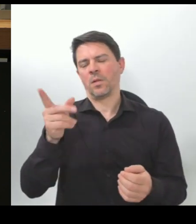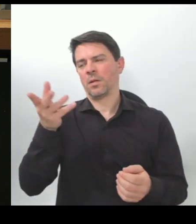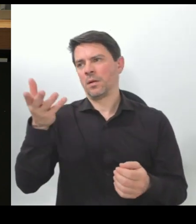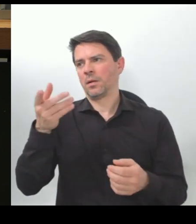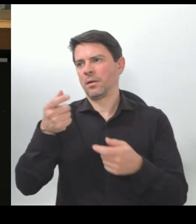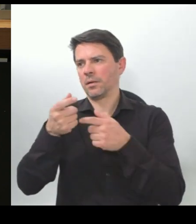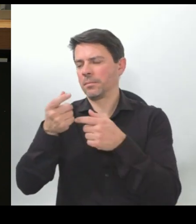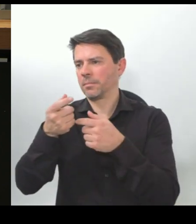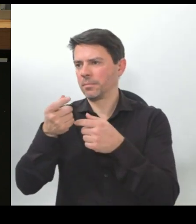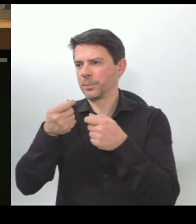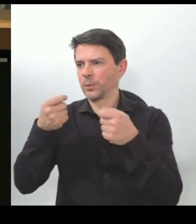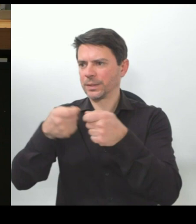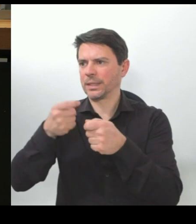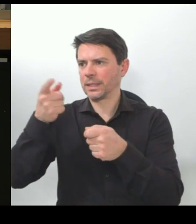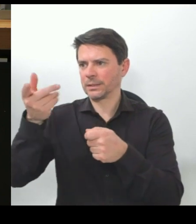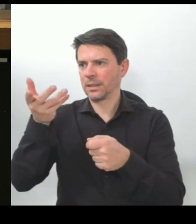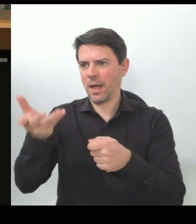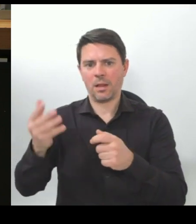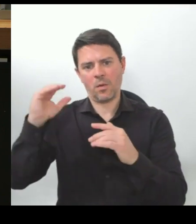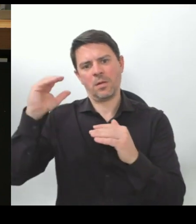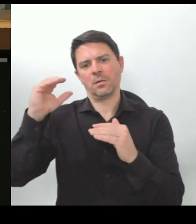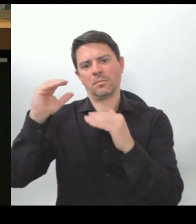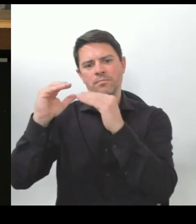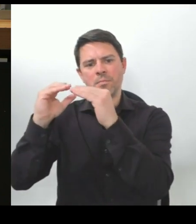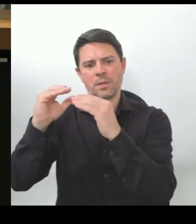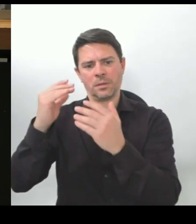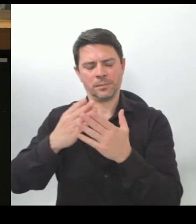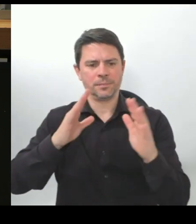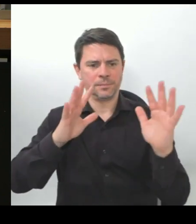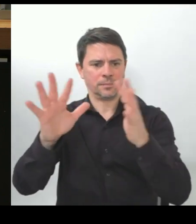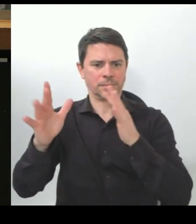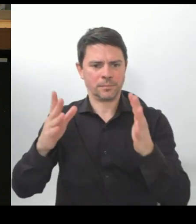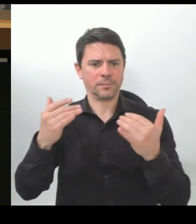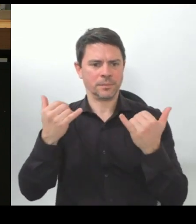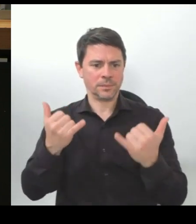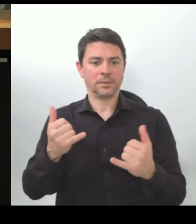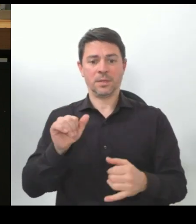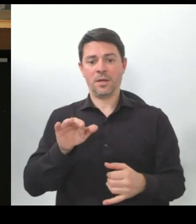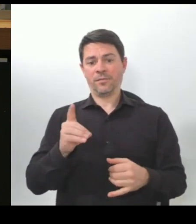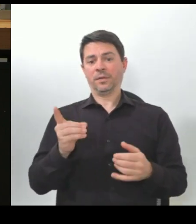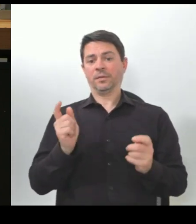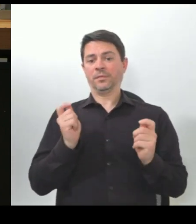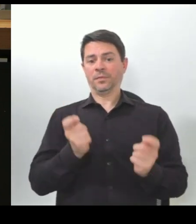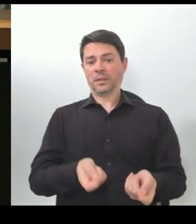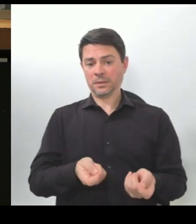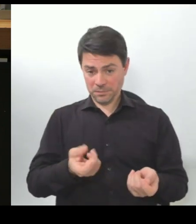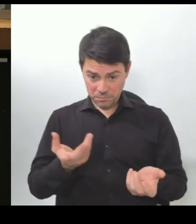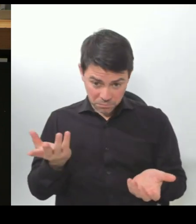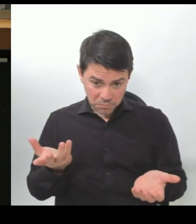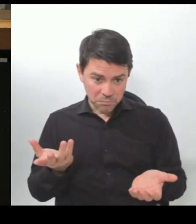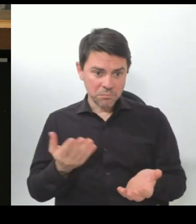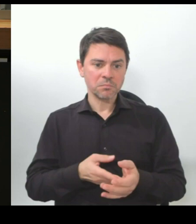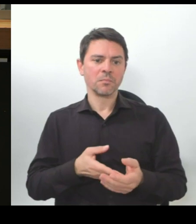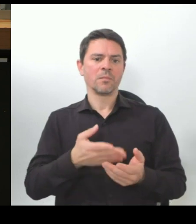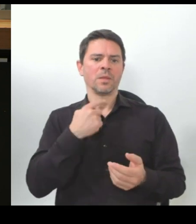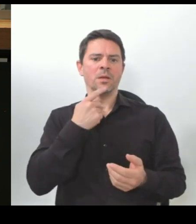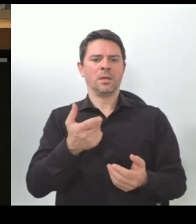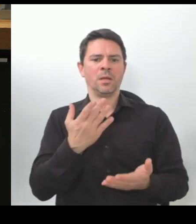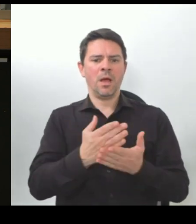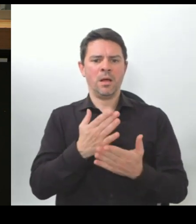verschlafen und versuchen jetzt, kurz vor der Wiederholungswahl hier noch bei dem Thema zu punkten. Und da muss man einfach nur sagen 10 %, weniger